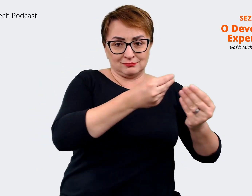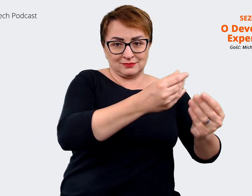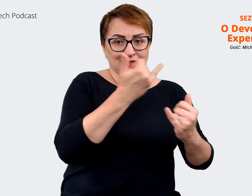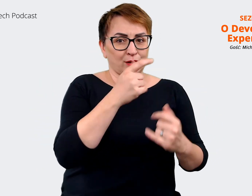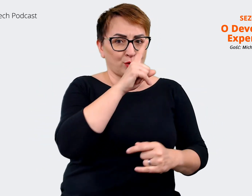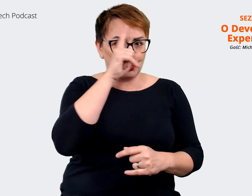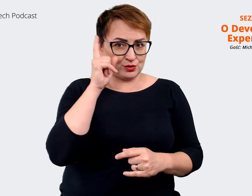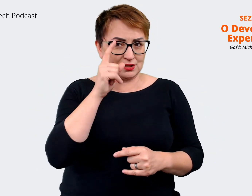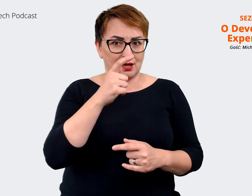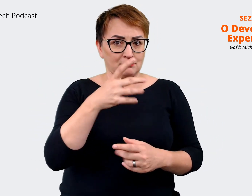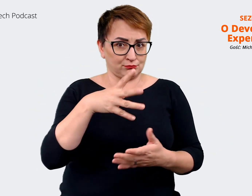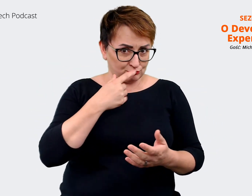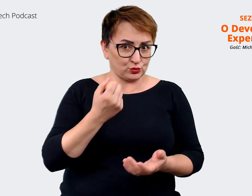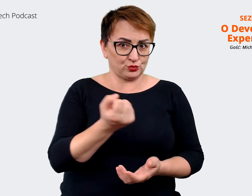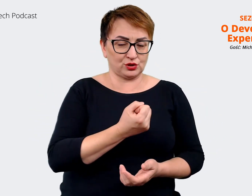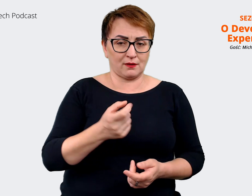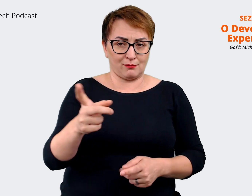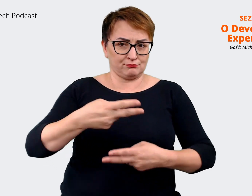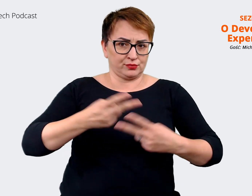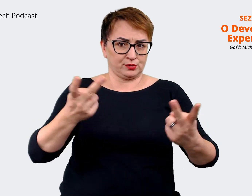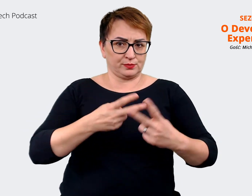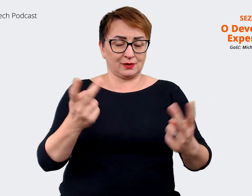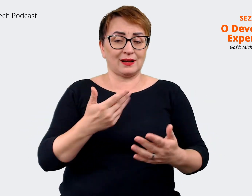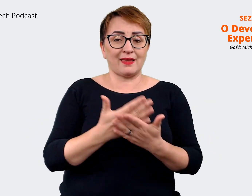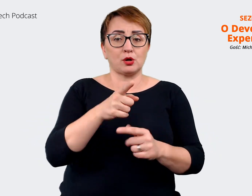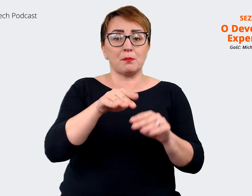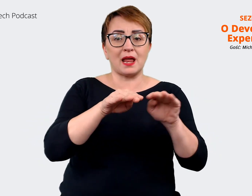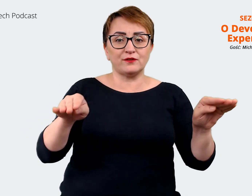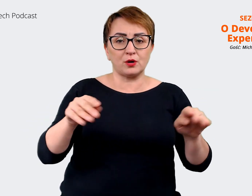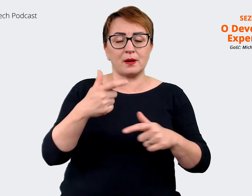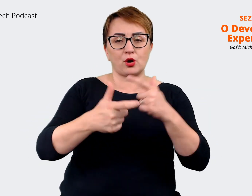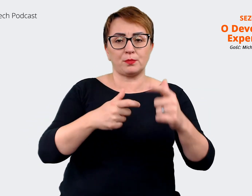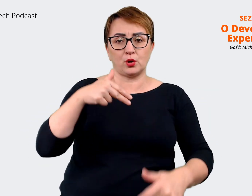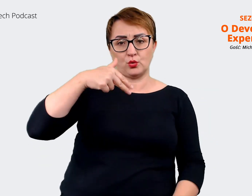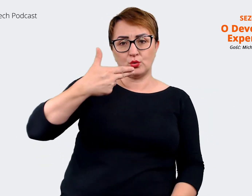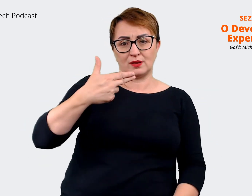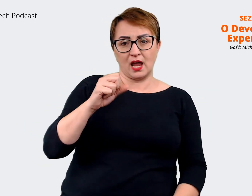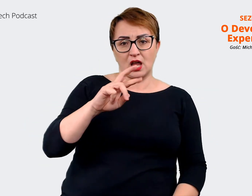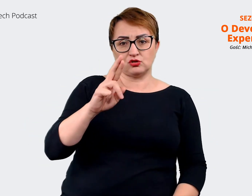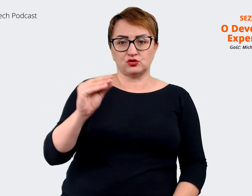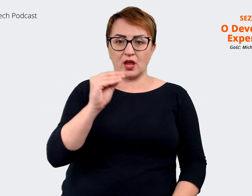chce to opublikować. No to ta platforma też daje takie, trochę unarzędziowienie, czyli jak gdzieś